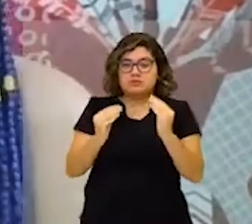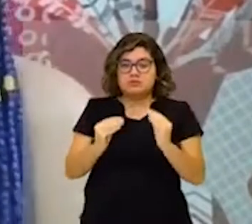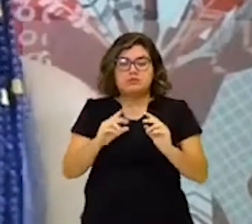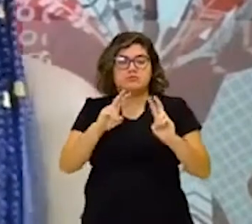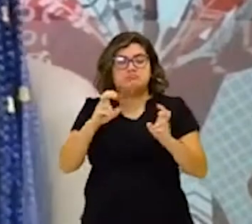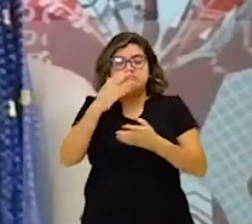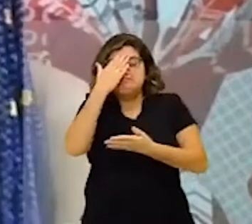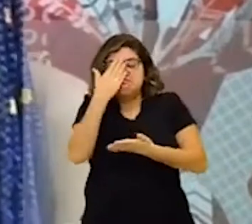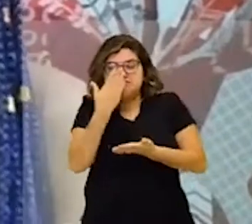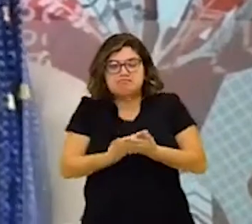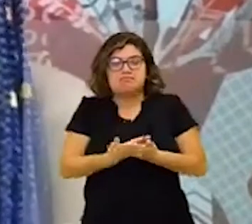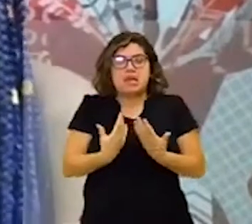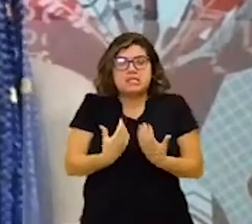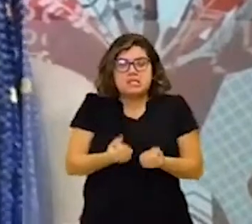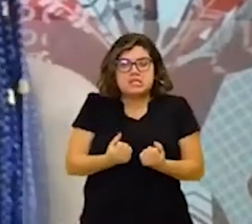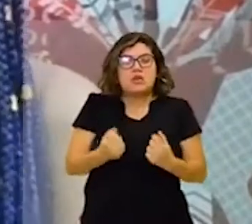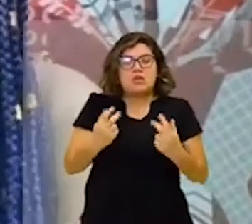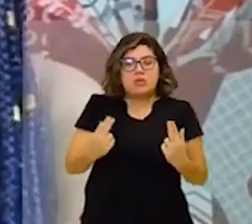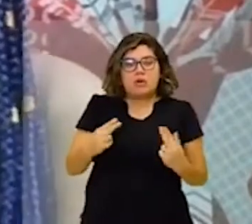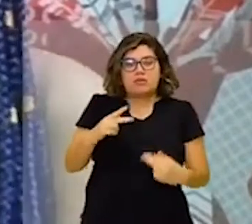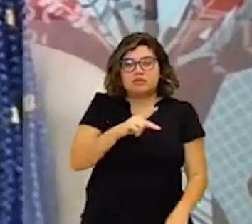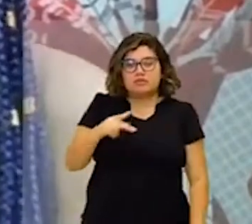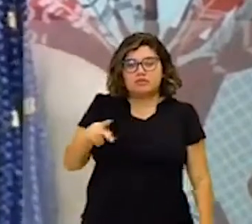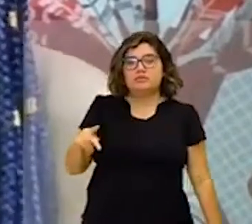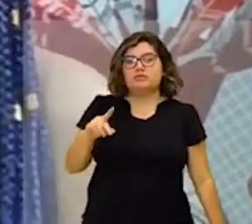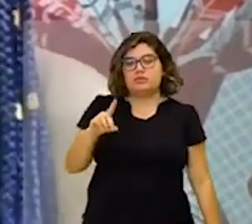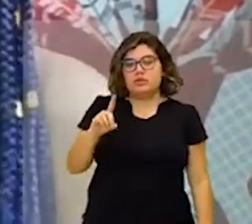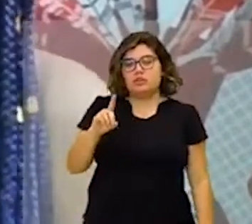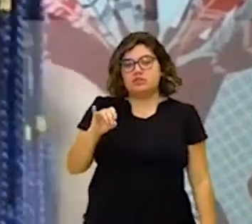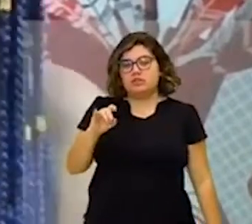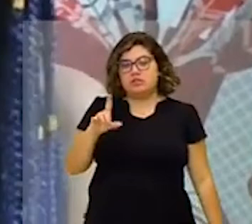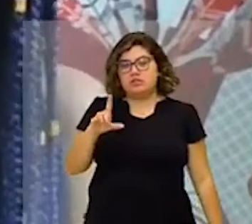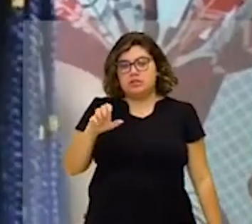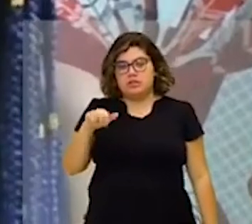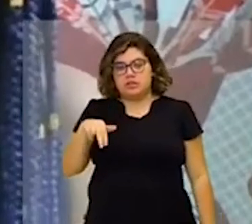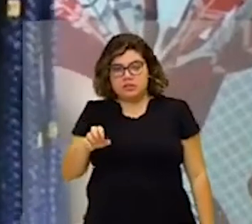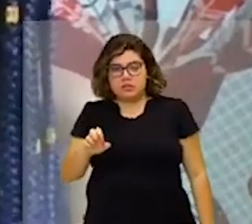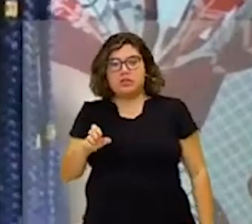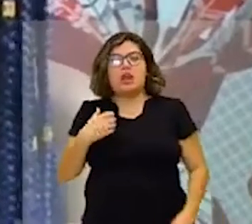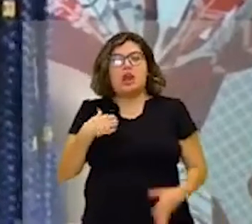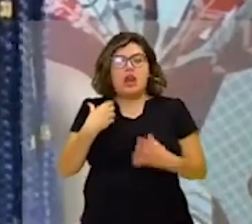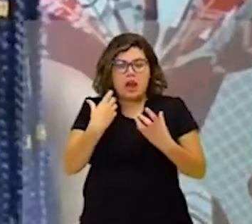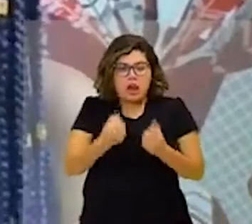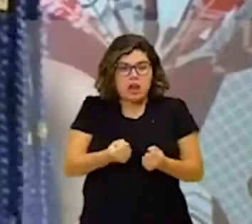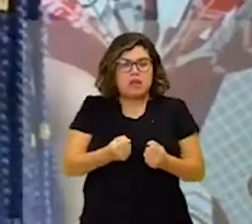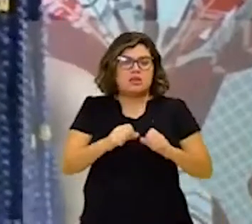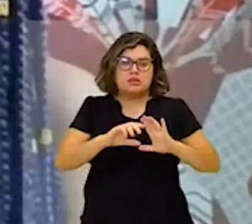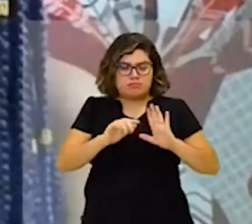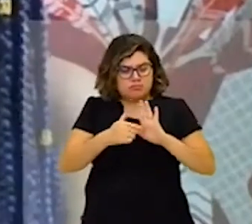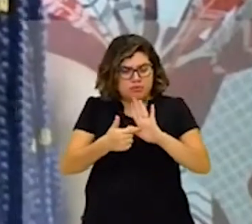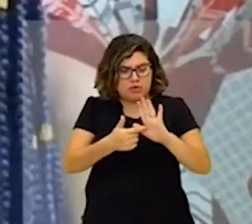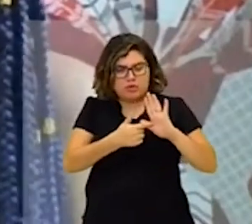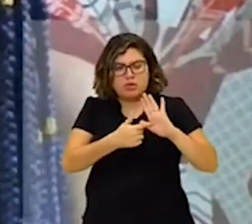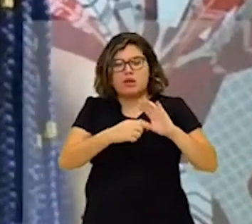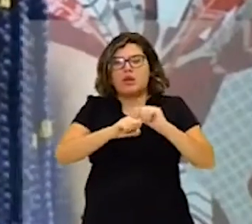professora Edilene colocou né aceitação desses registros com toda a clareza de quem está mais no